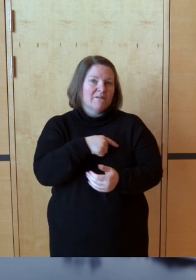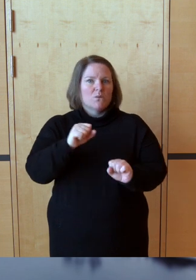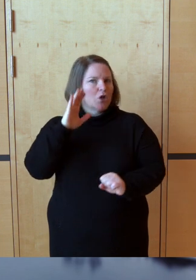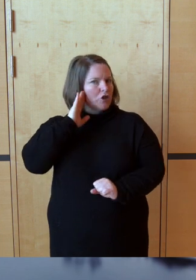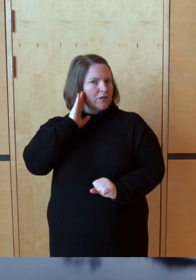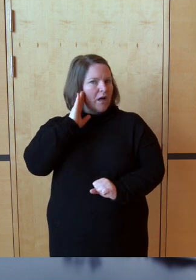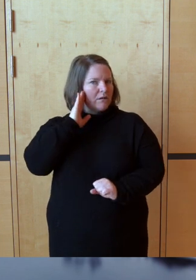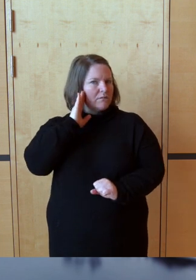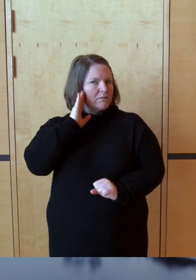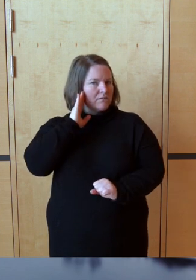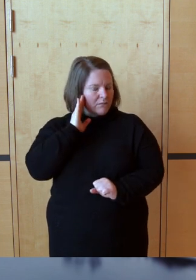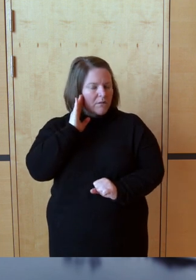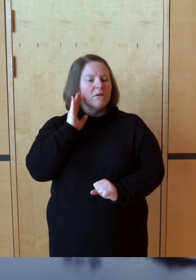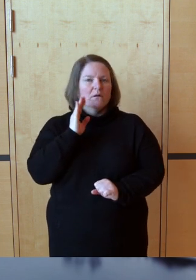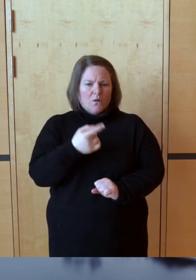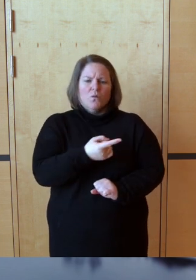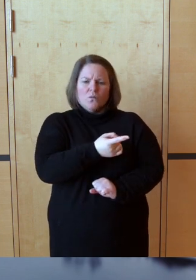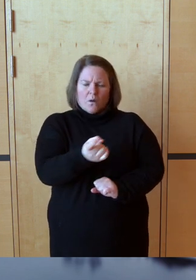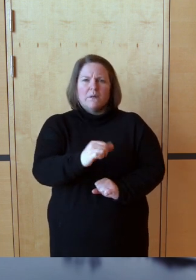Sluta påverka flytten att de trots detta